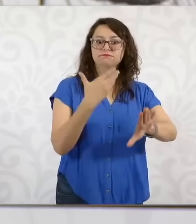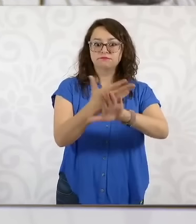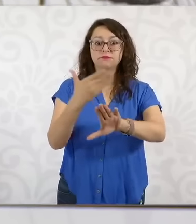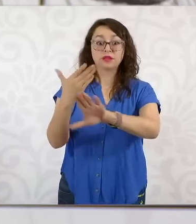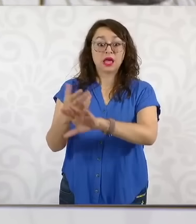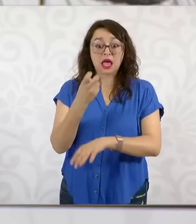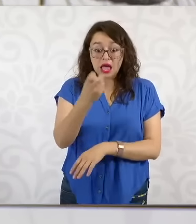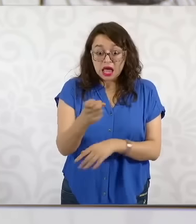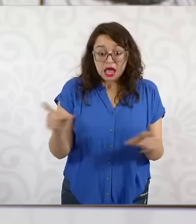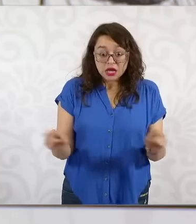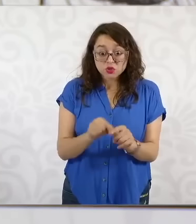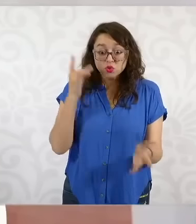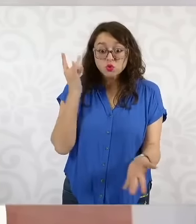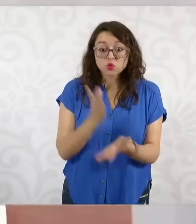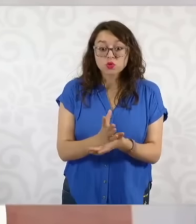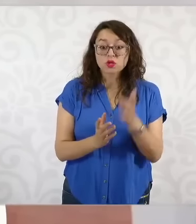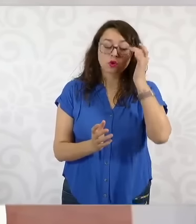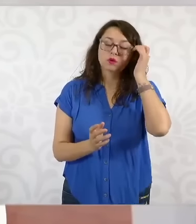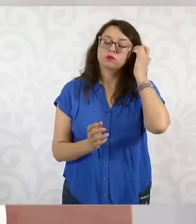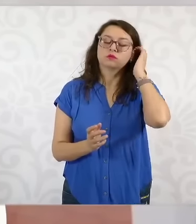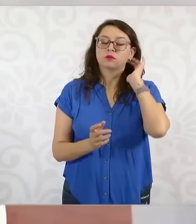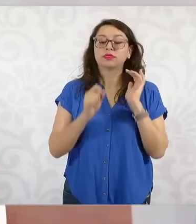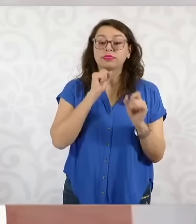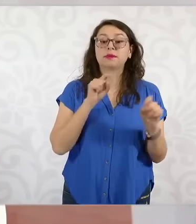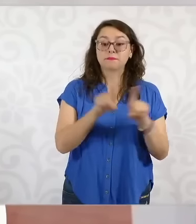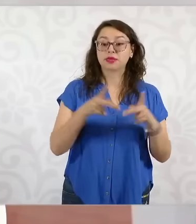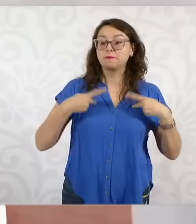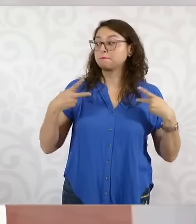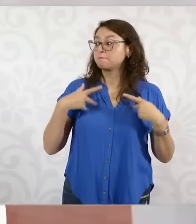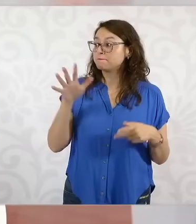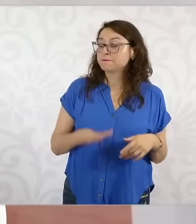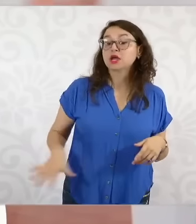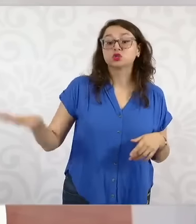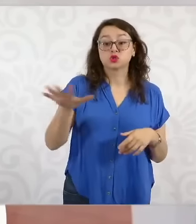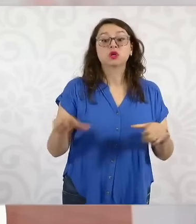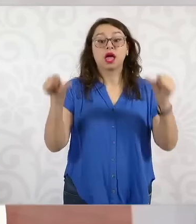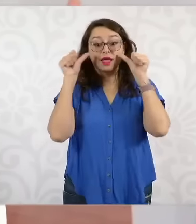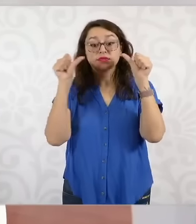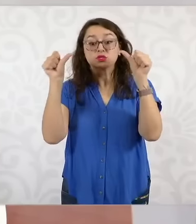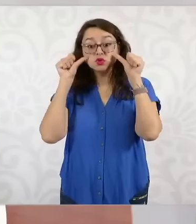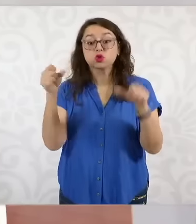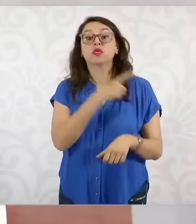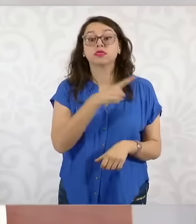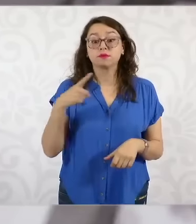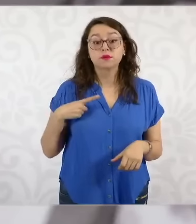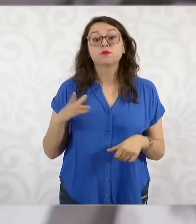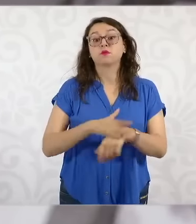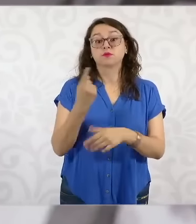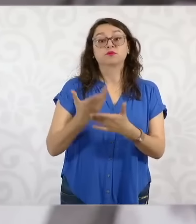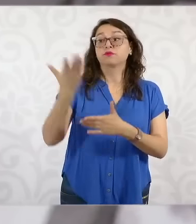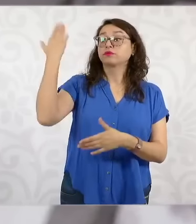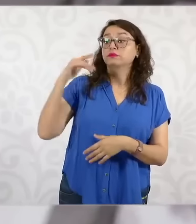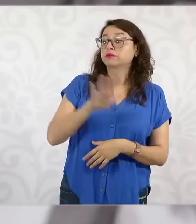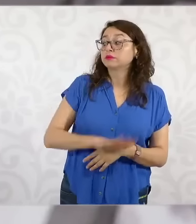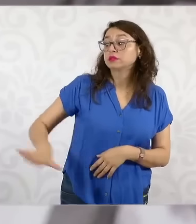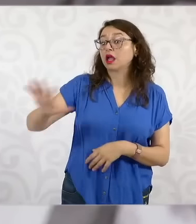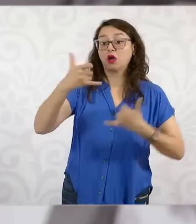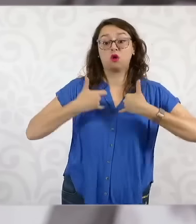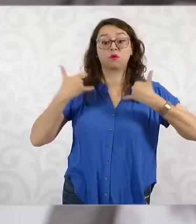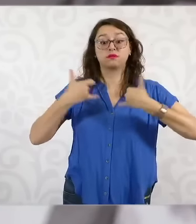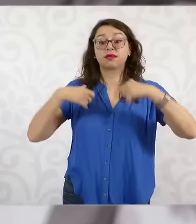no tenemos que atender las causas porque en aquel periodo también se abandonó a los jóvenes.